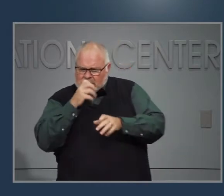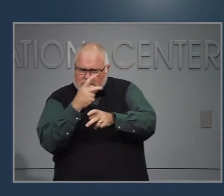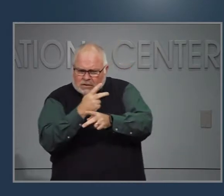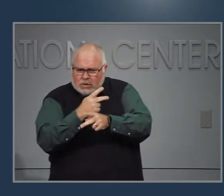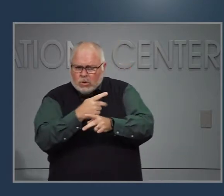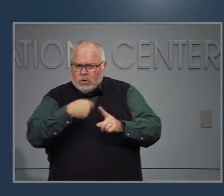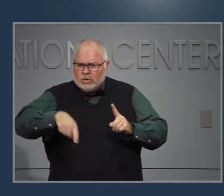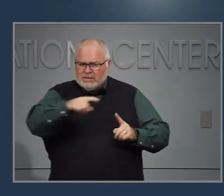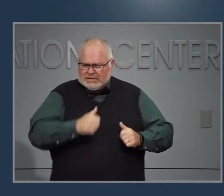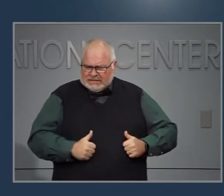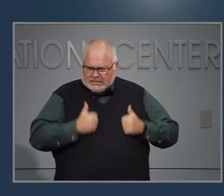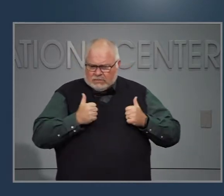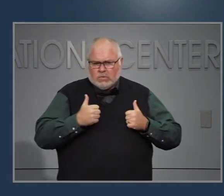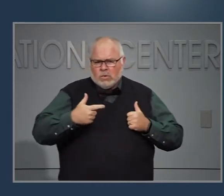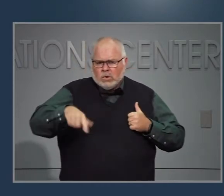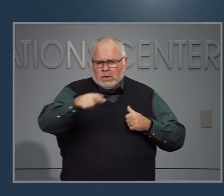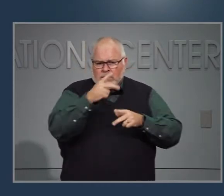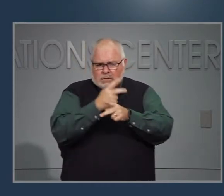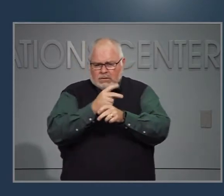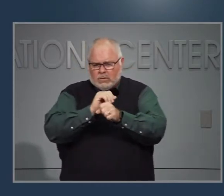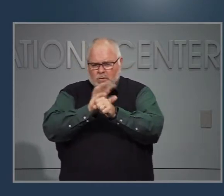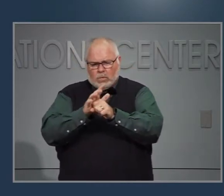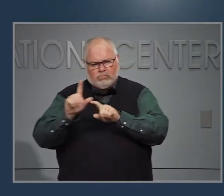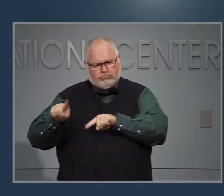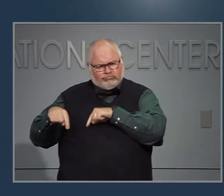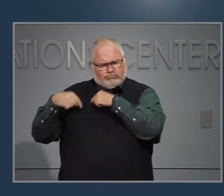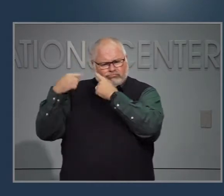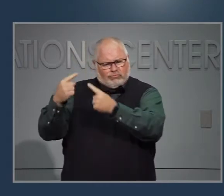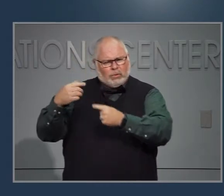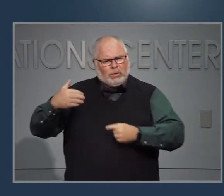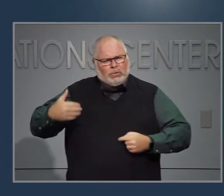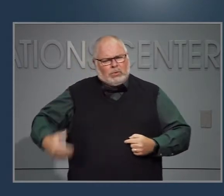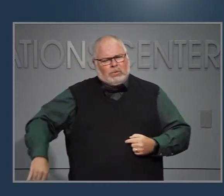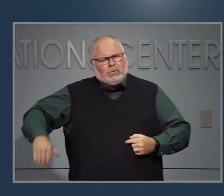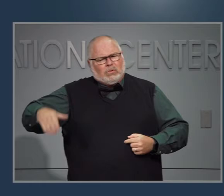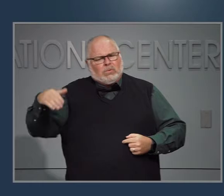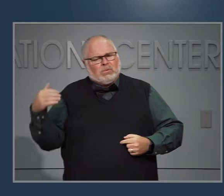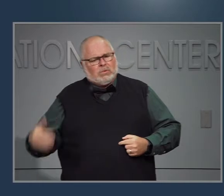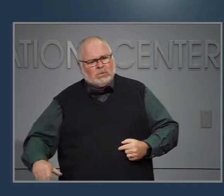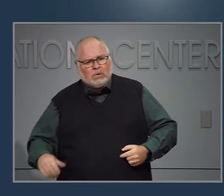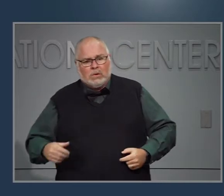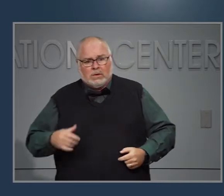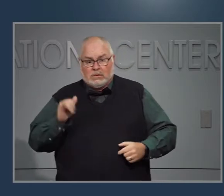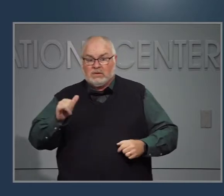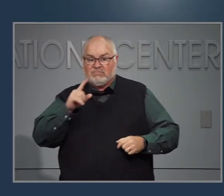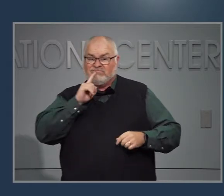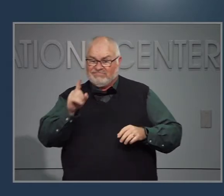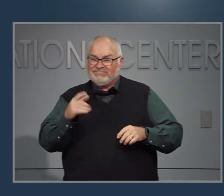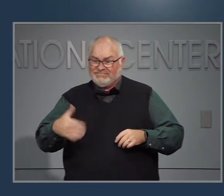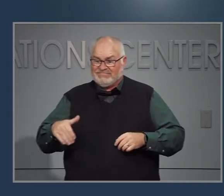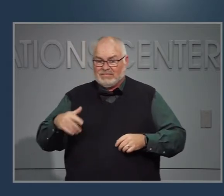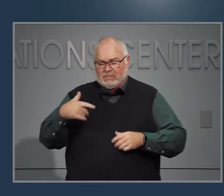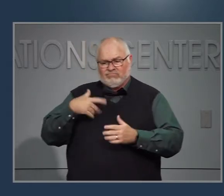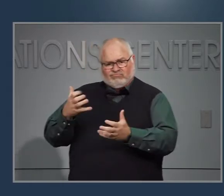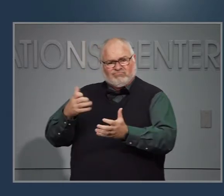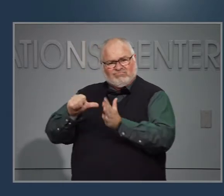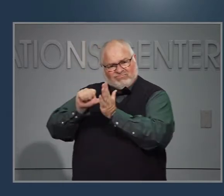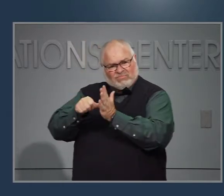durante estas épocas tan difíciles. Al hablar de este tema tan importante tenemos algunas láminas. Mil claro tenemos